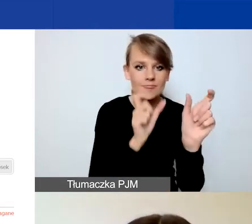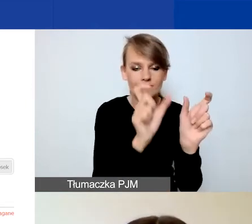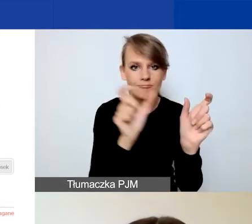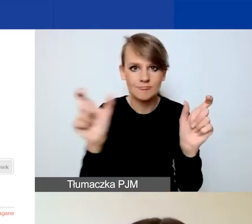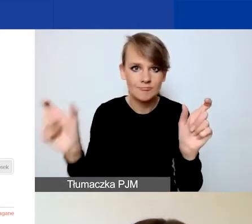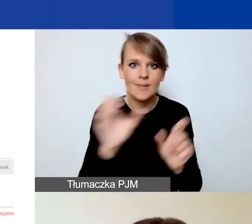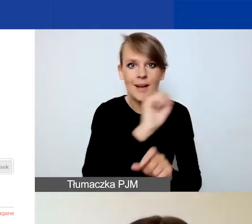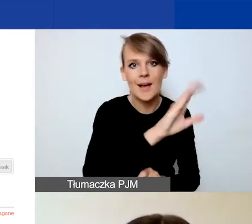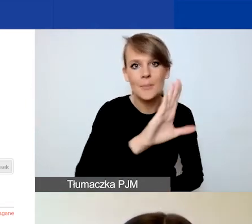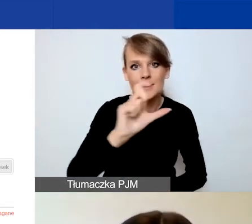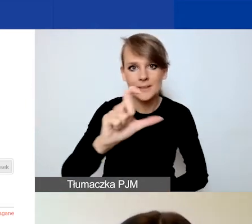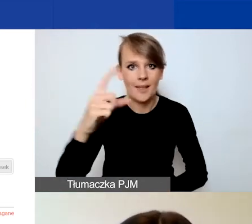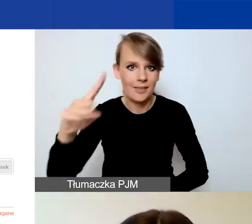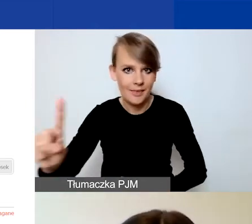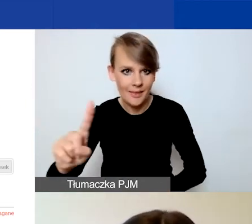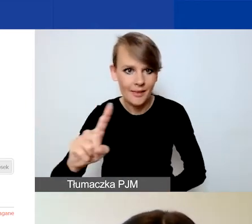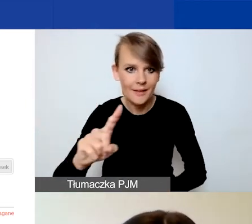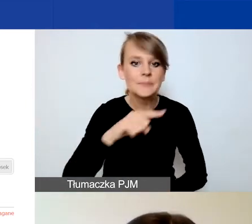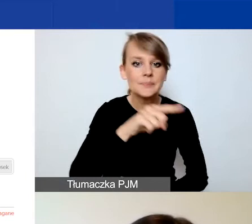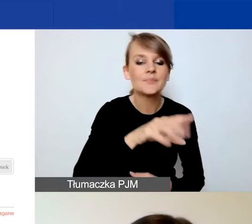Tu znajduje się treść, którą państwo będziecie wypełniać.